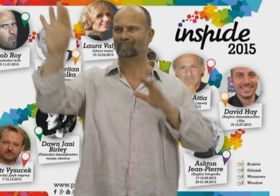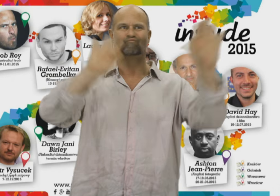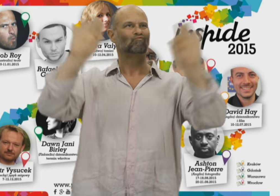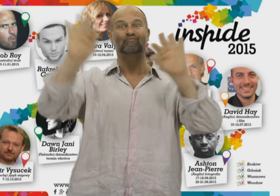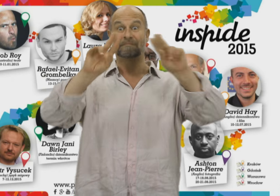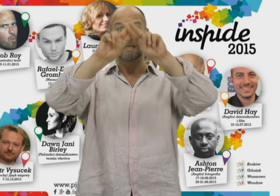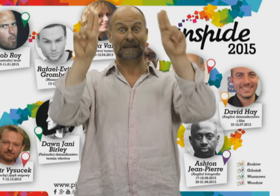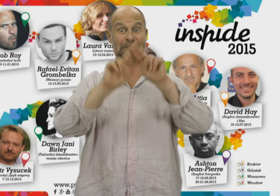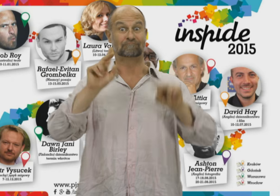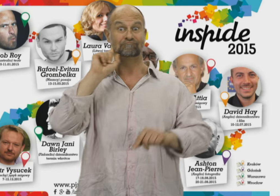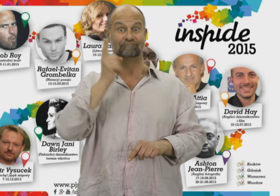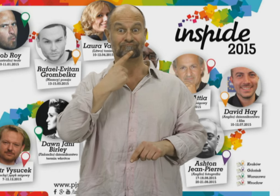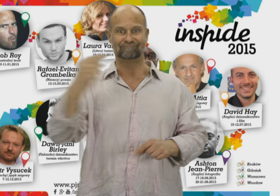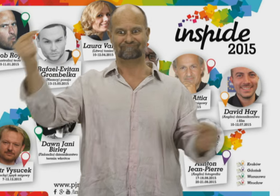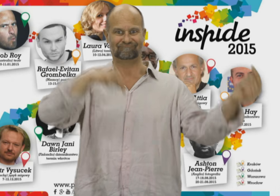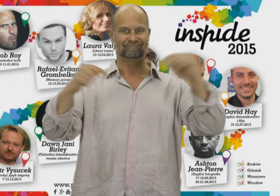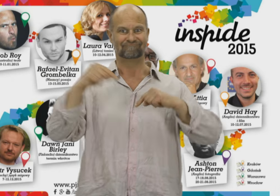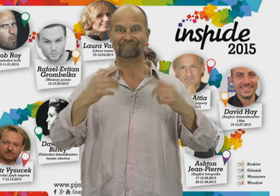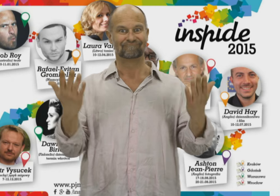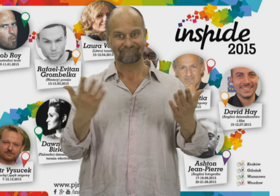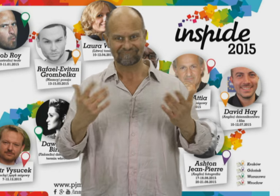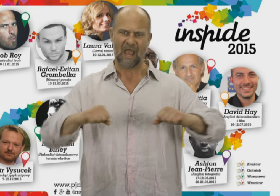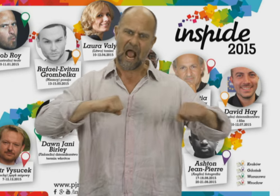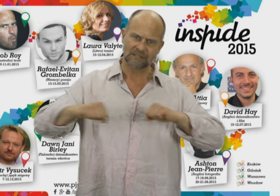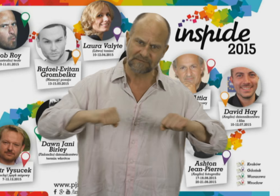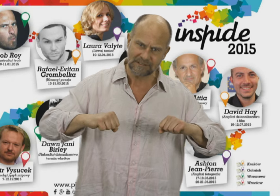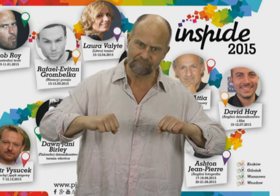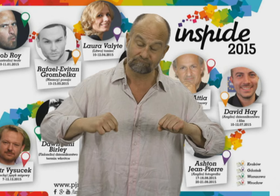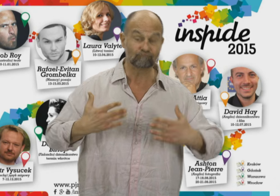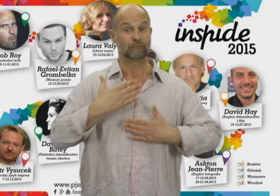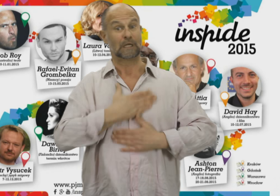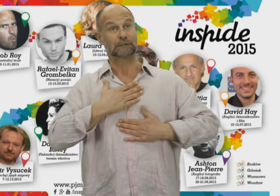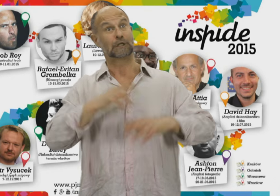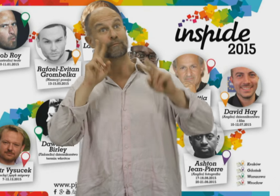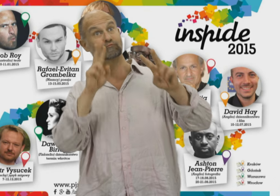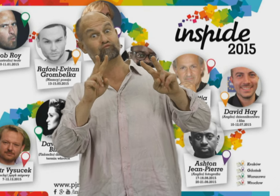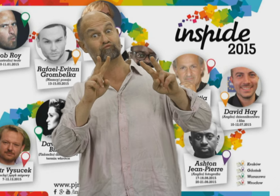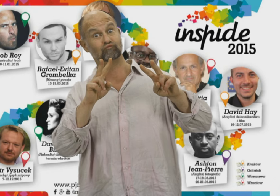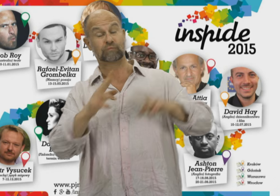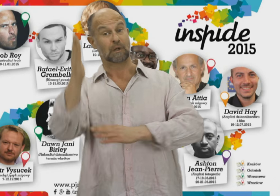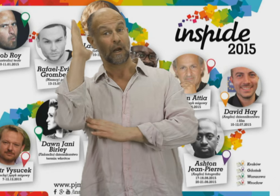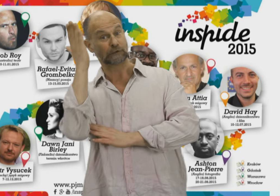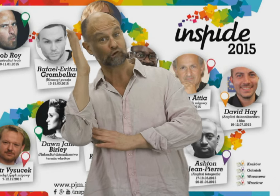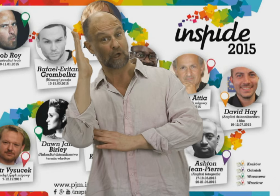Eingeladen werden gehörlose Promis, wie z.B. Entertainer, Buchvorlesungen, Leute die Vorträge halten...